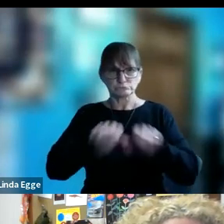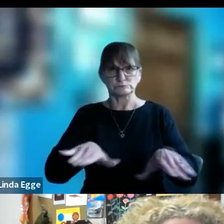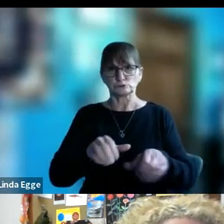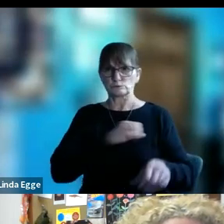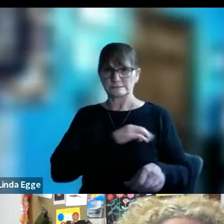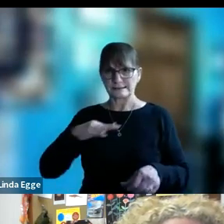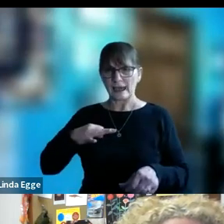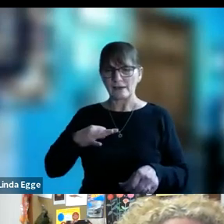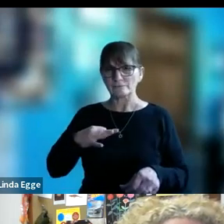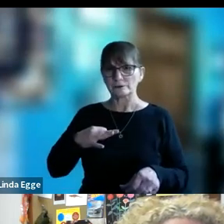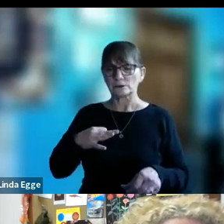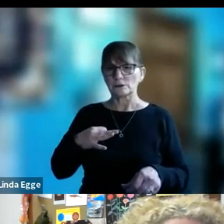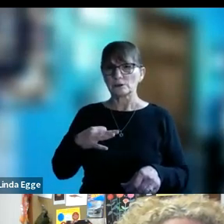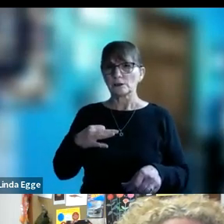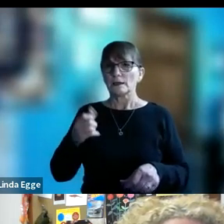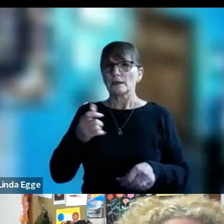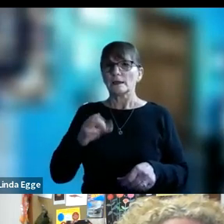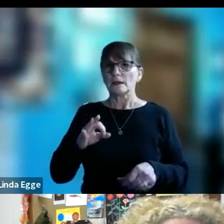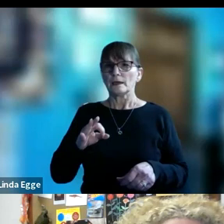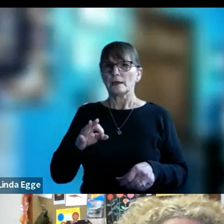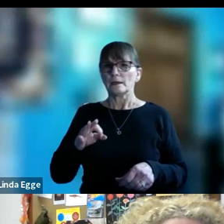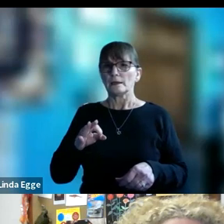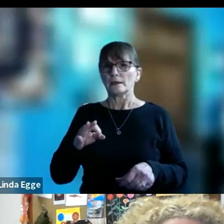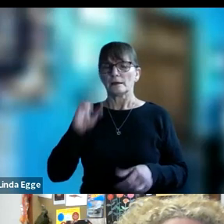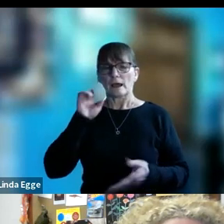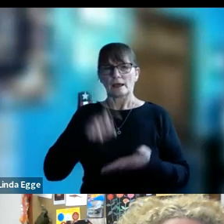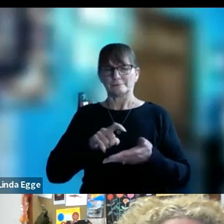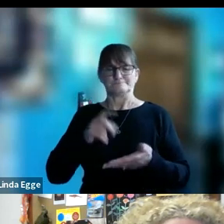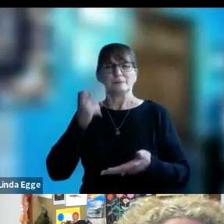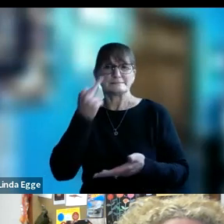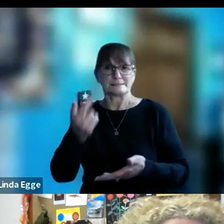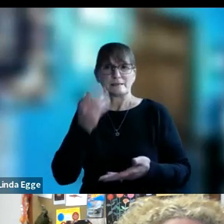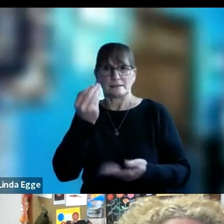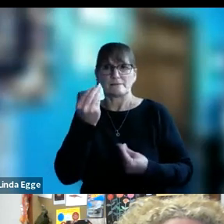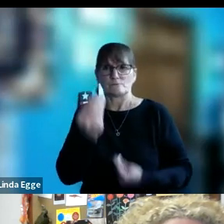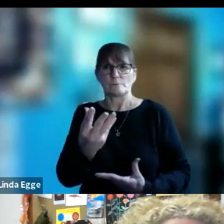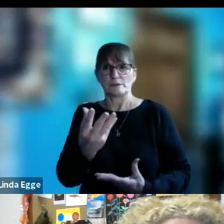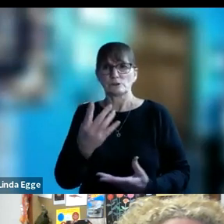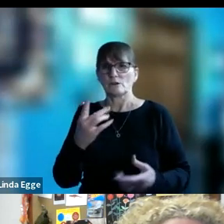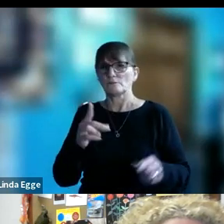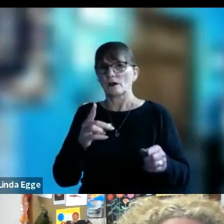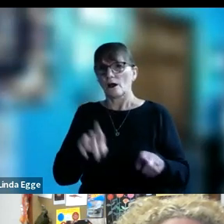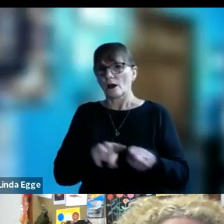y veo esa información, pero si también veo que han incluido,